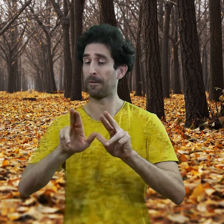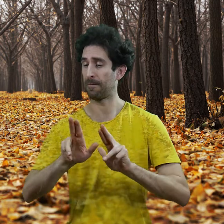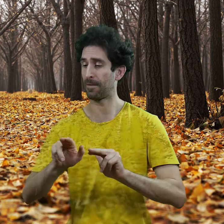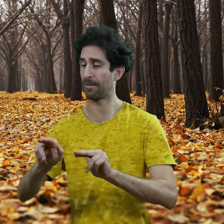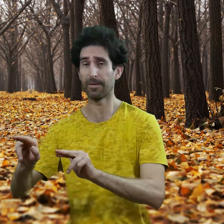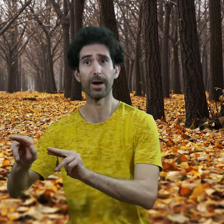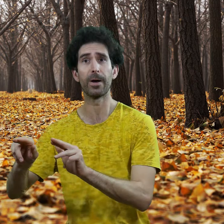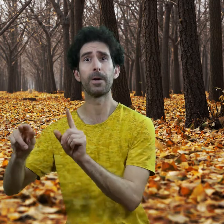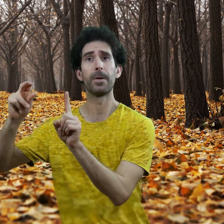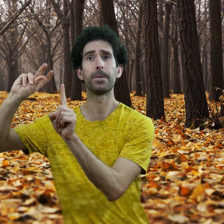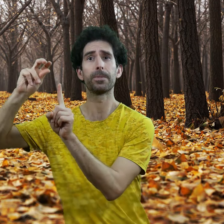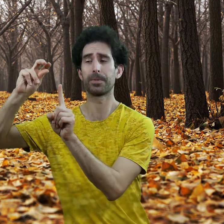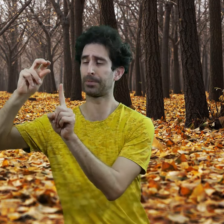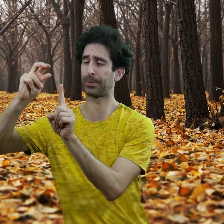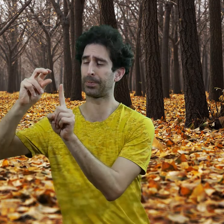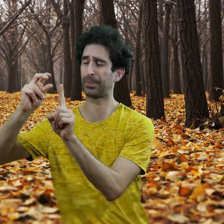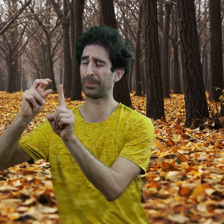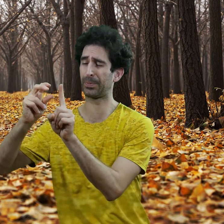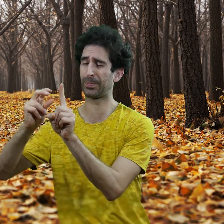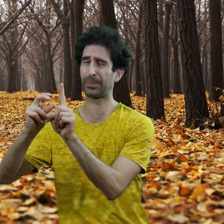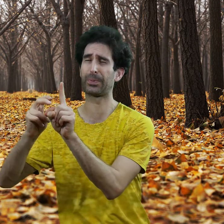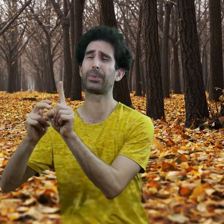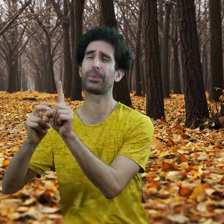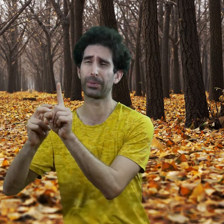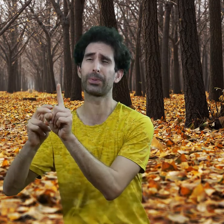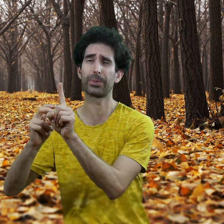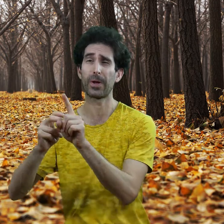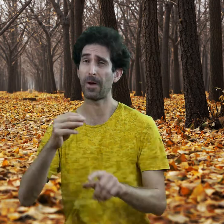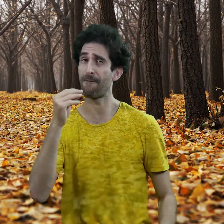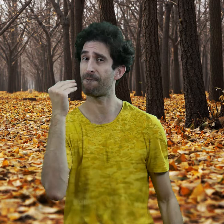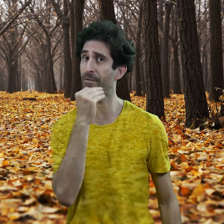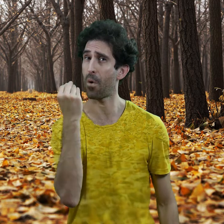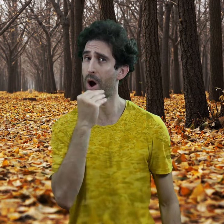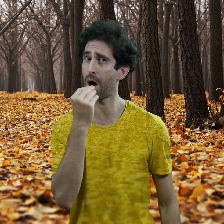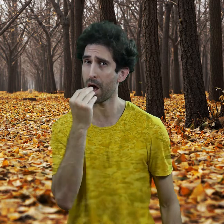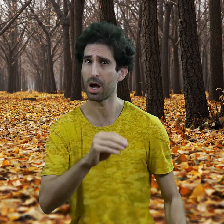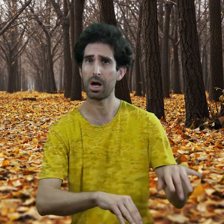Les températures vont bientôt baisser, il va faire froid.